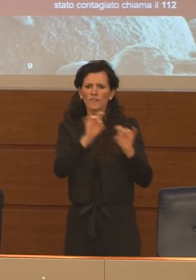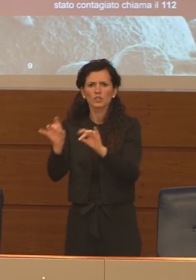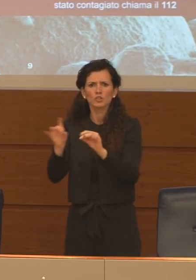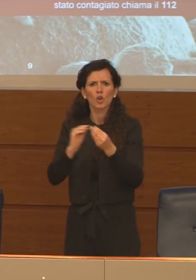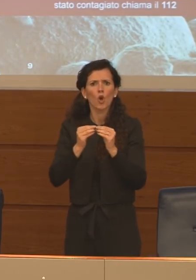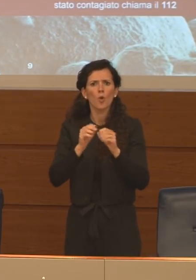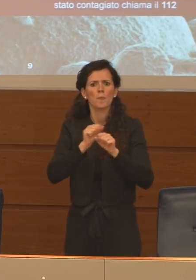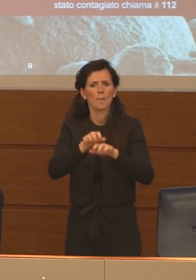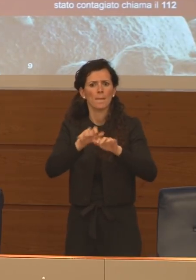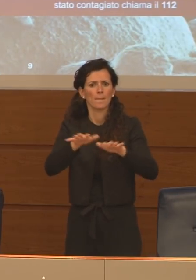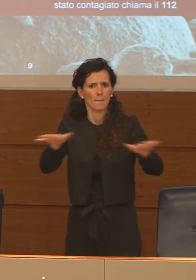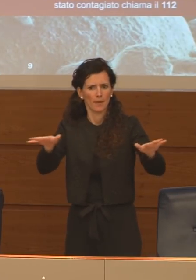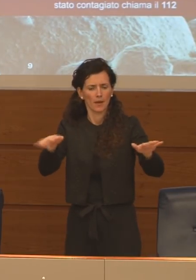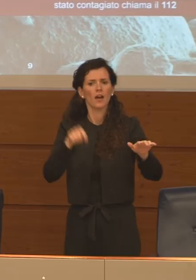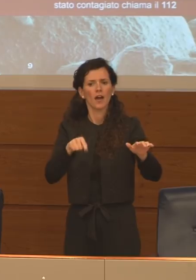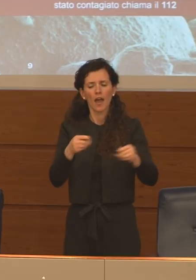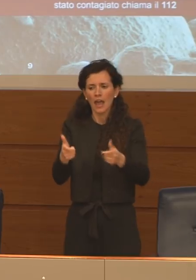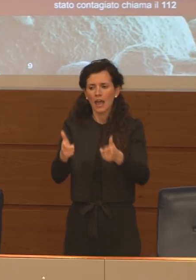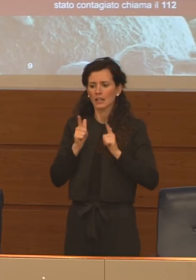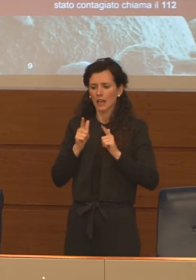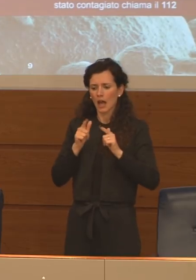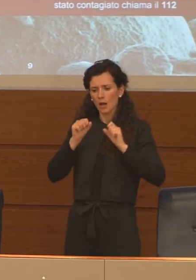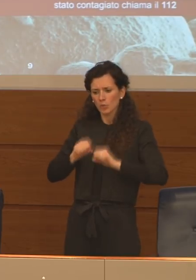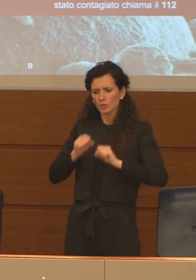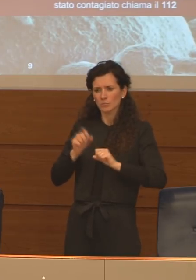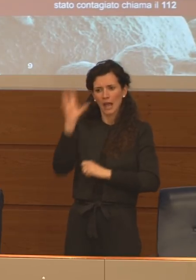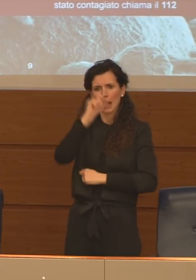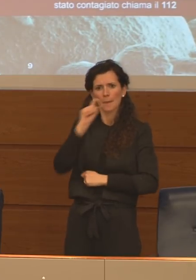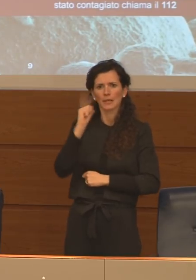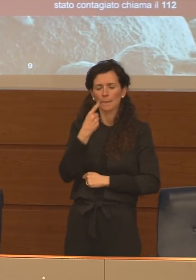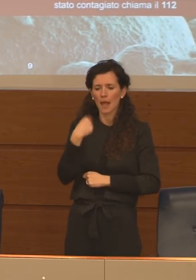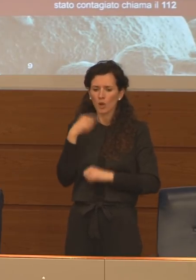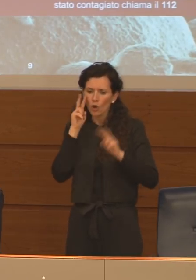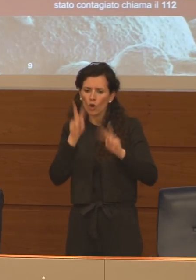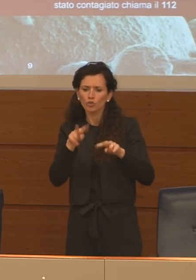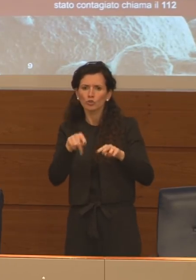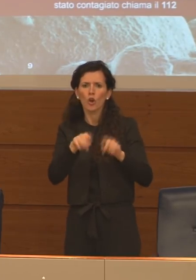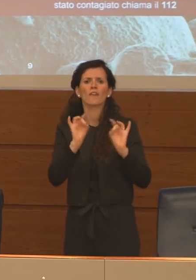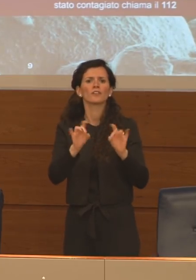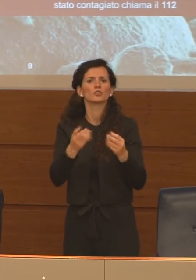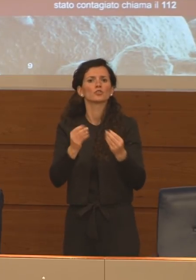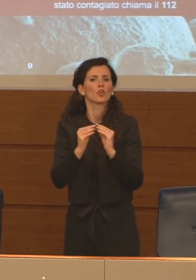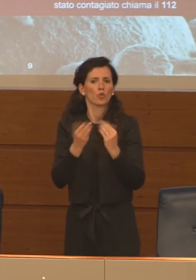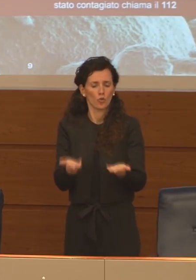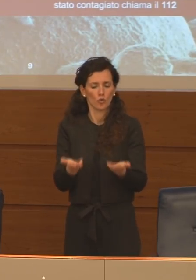cogliere le opportunità per controllarla. Infine nella stessa ordinanza si prevede